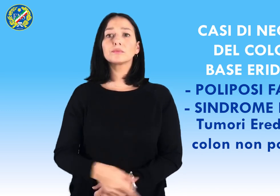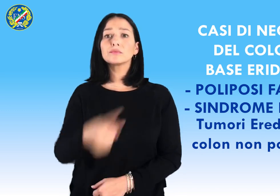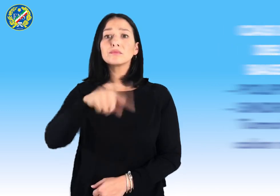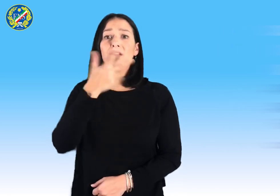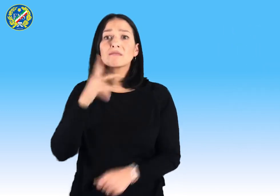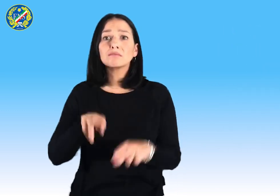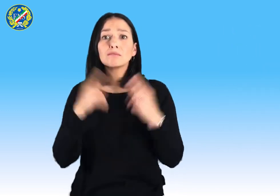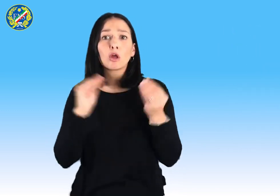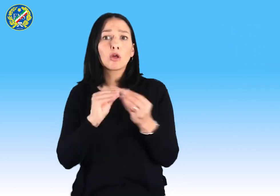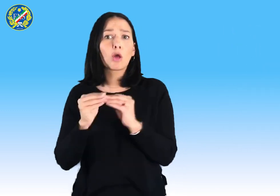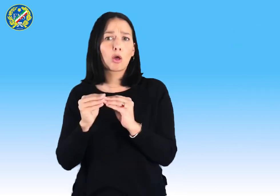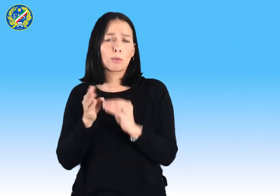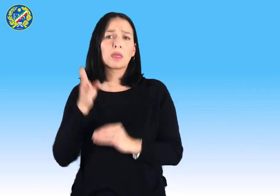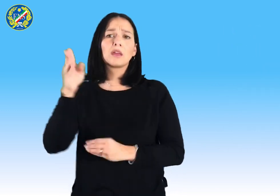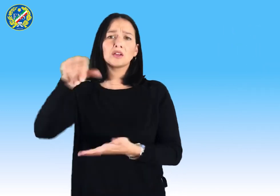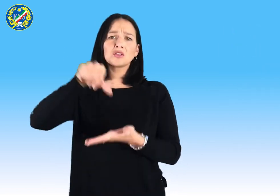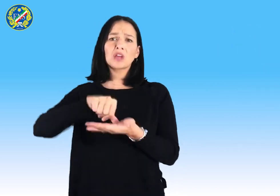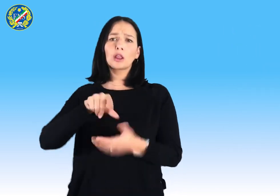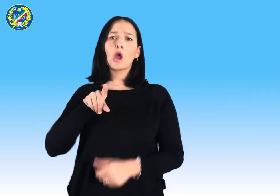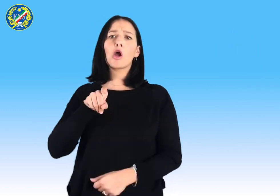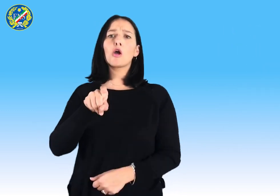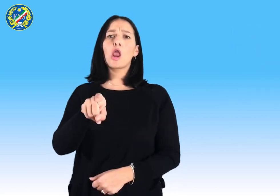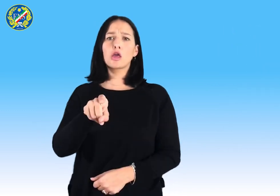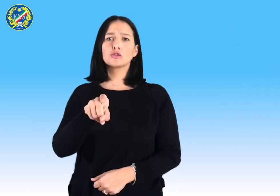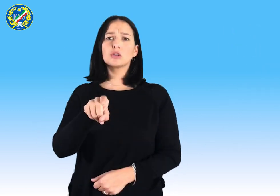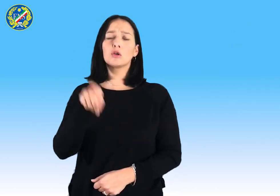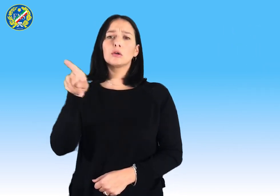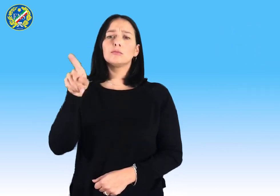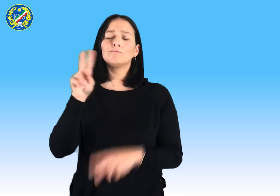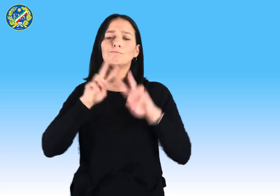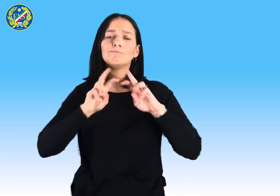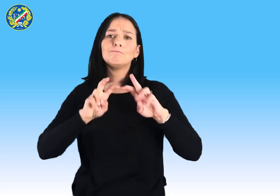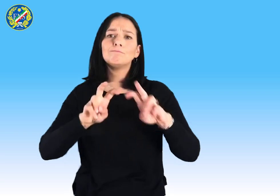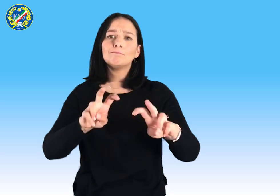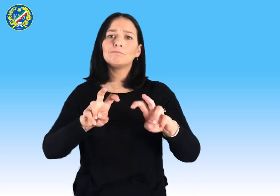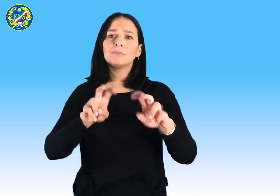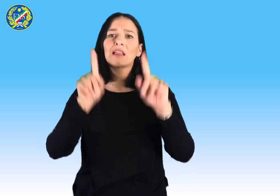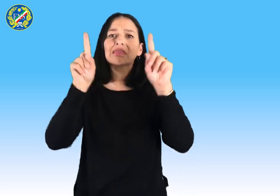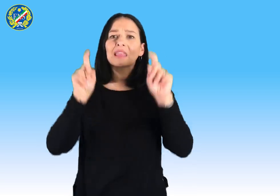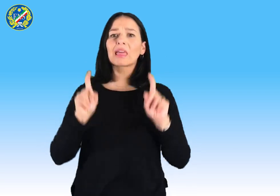In tali casi è possibile, presso Centri di riferimento oncologici,